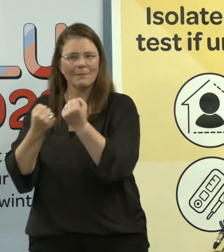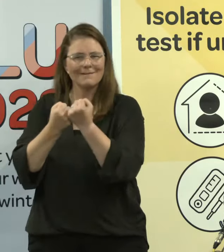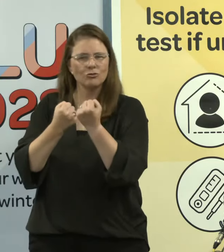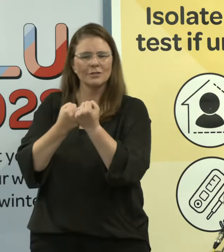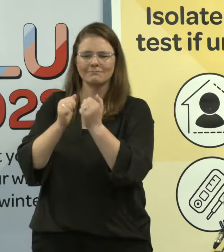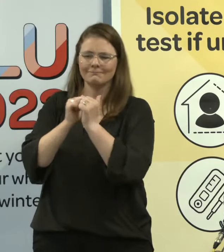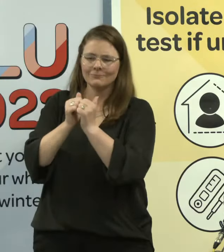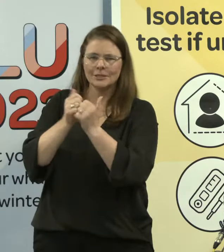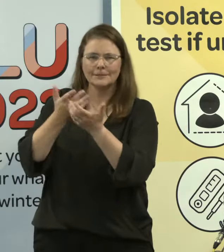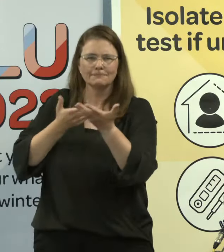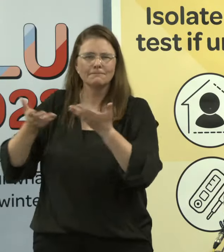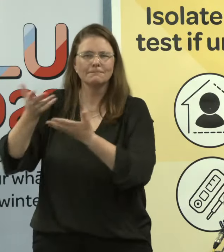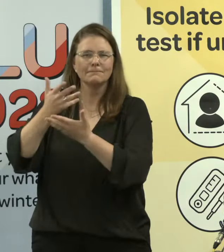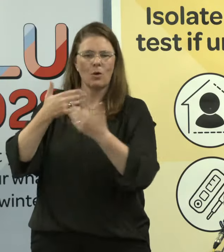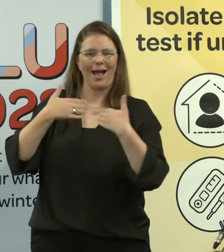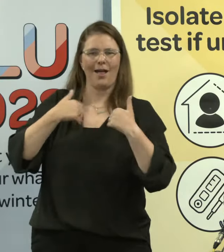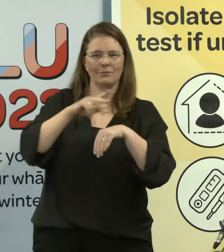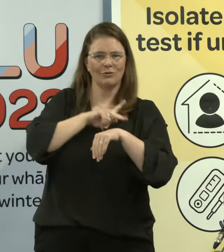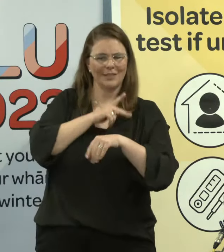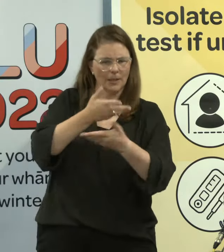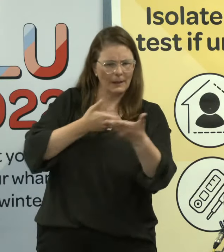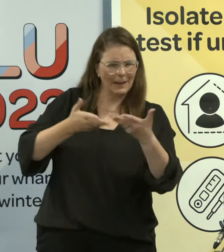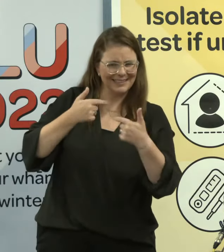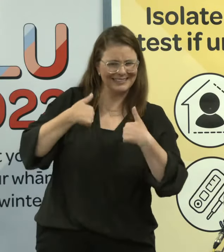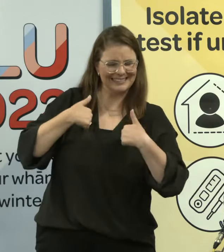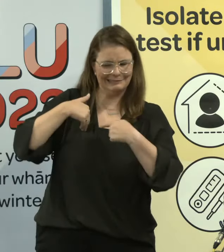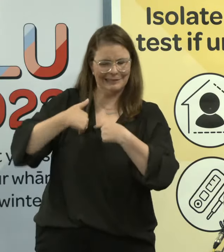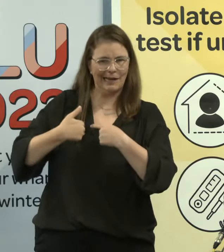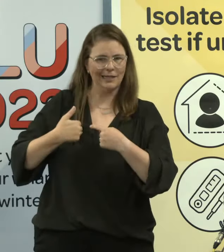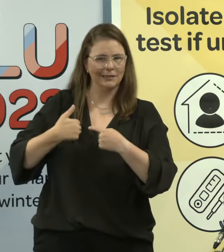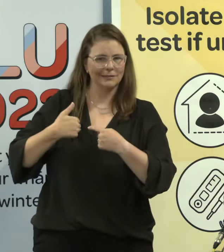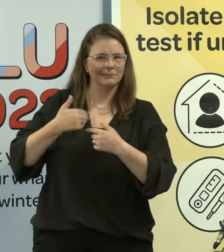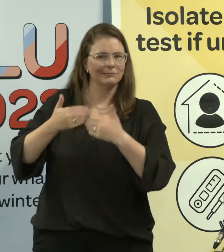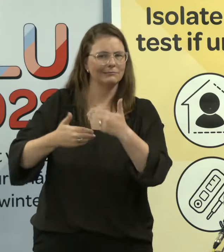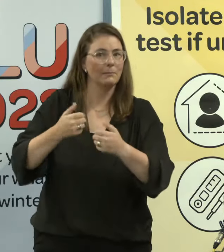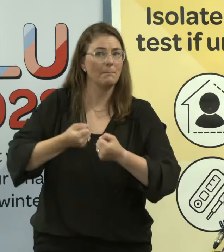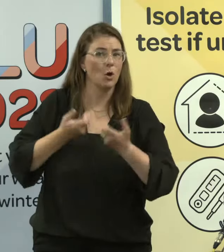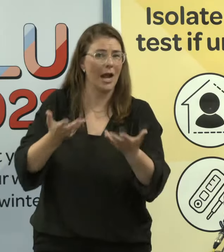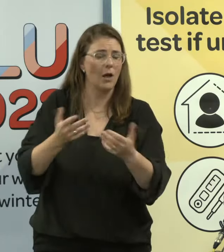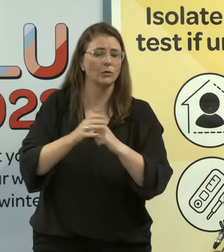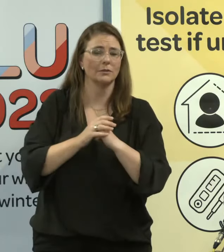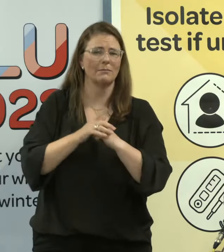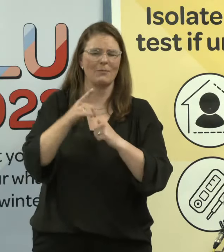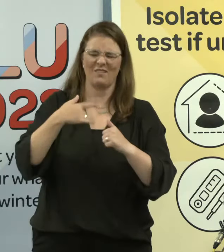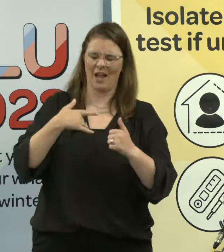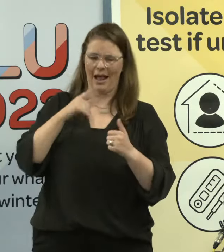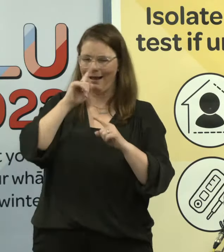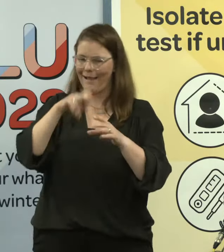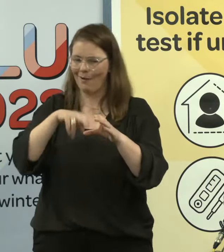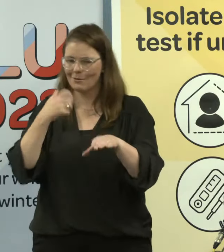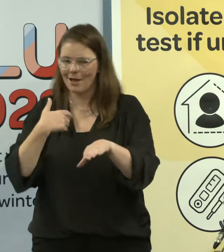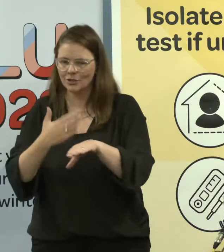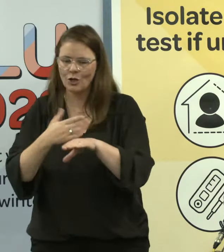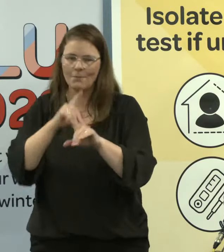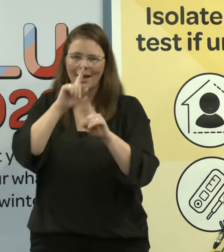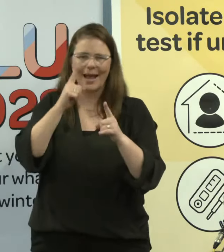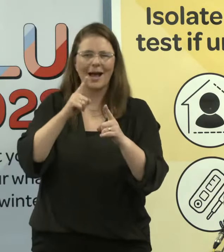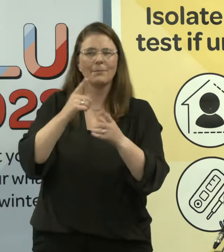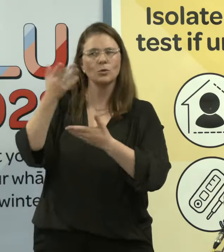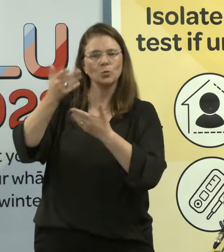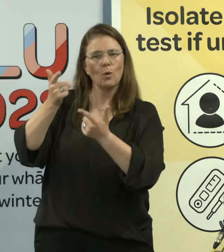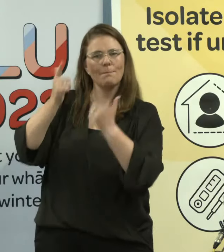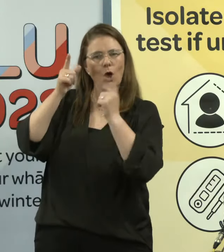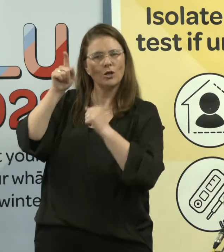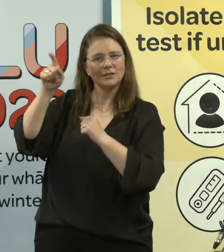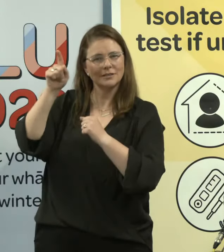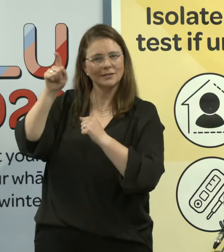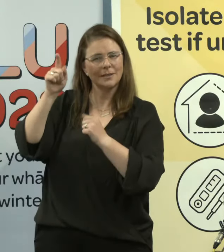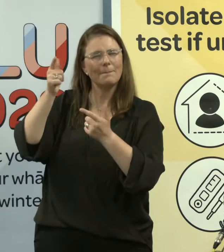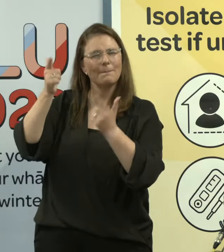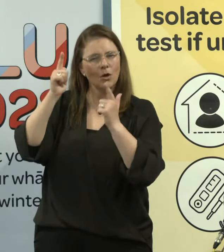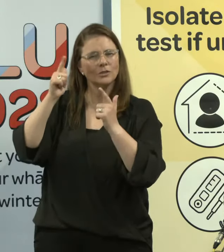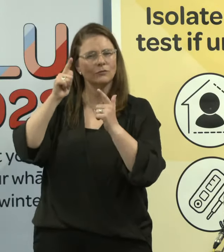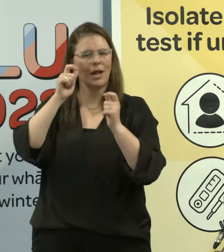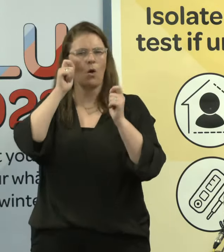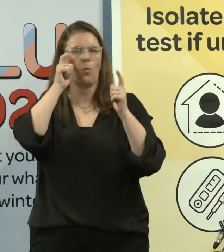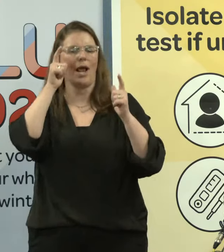whakaaro tera. No reira korero